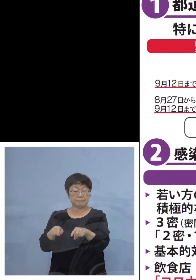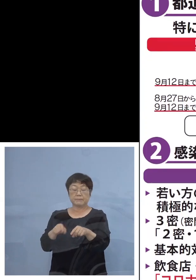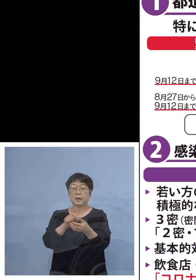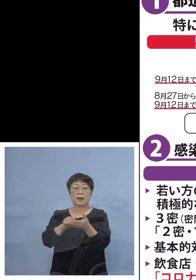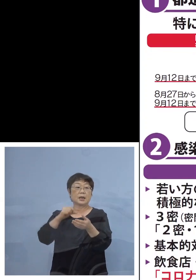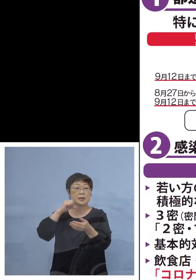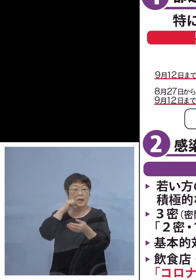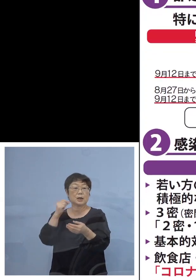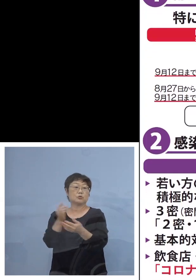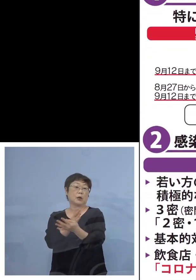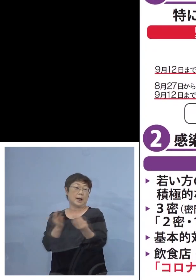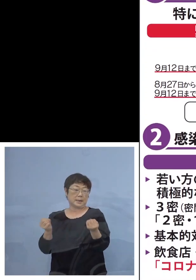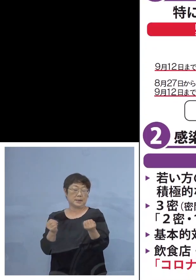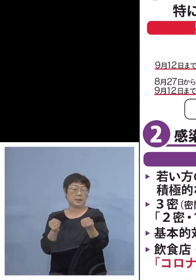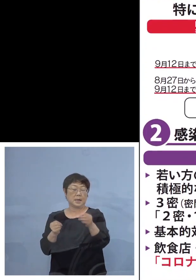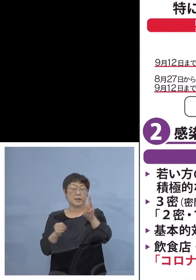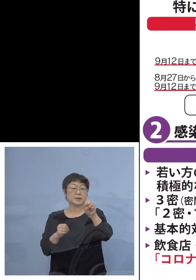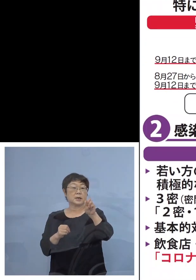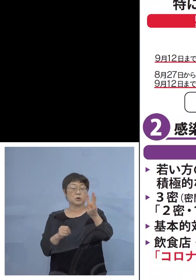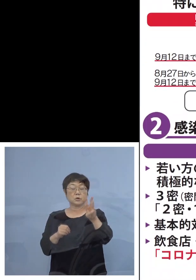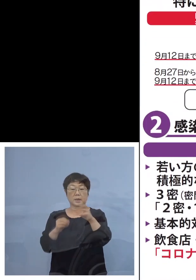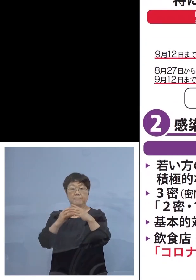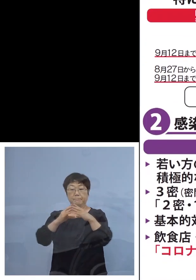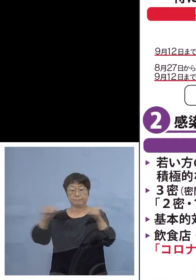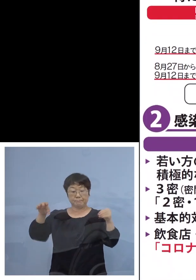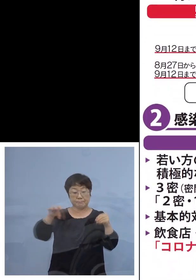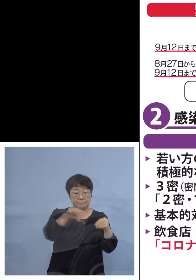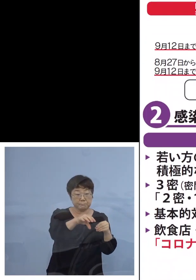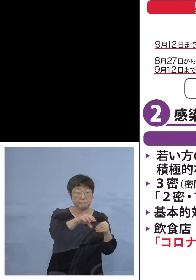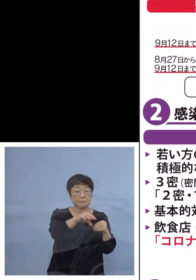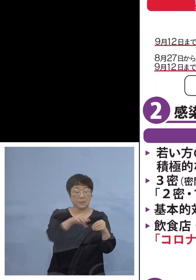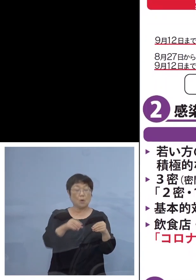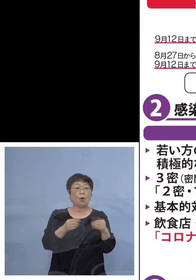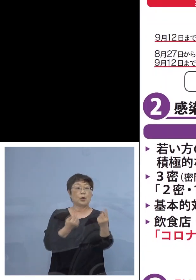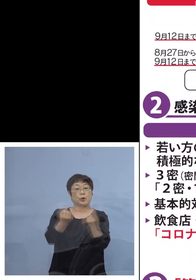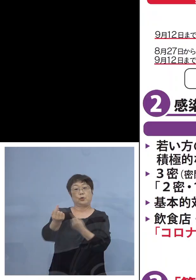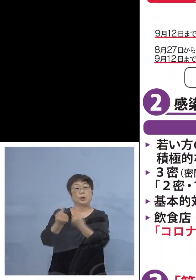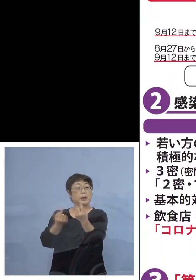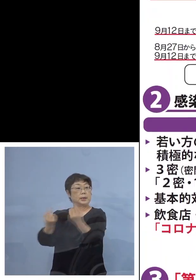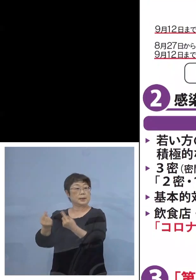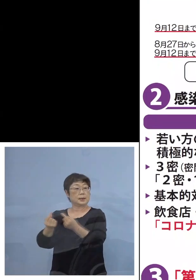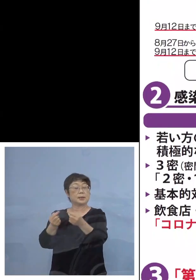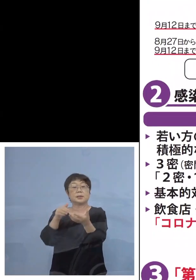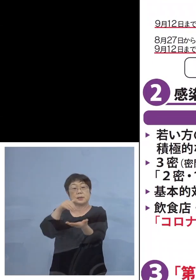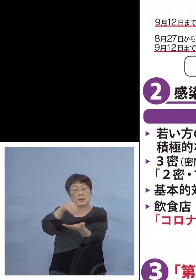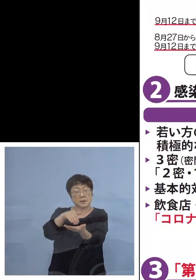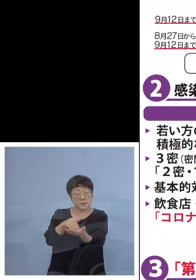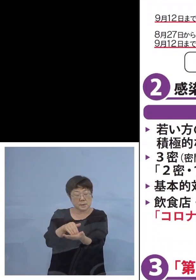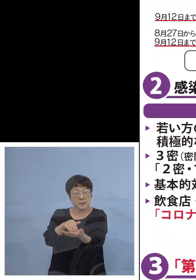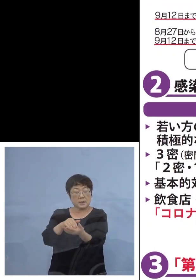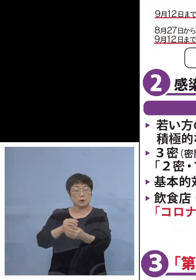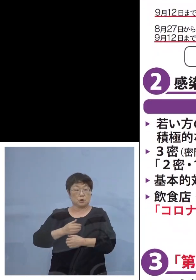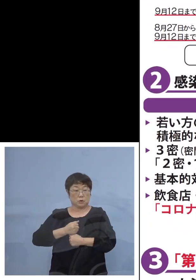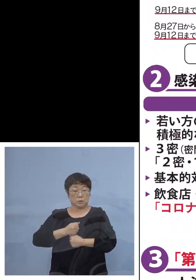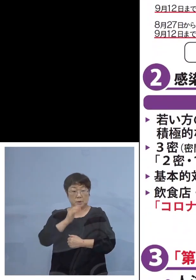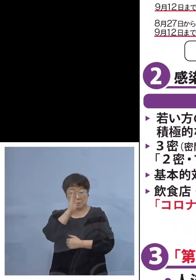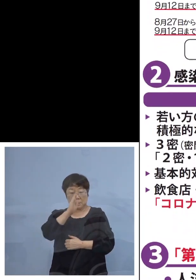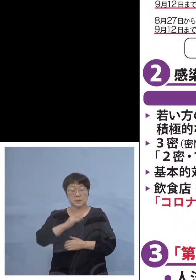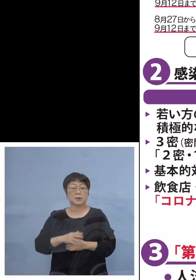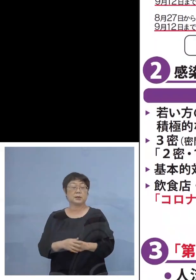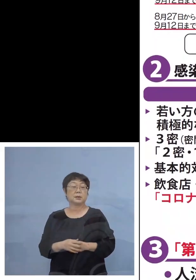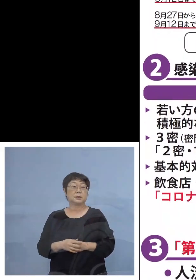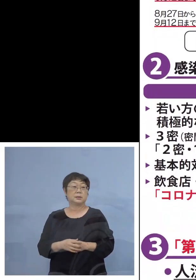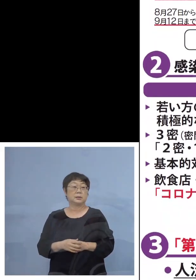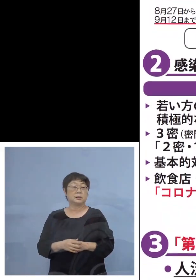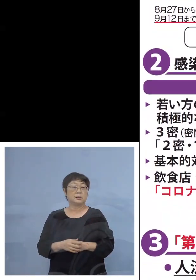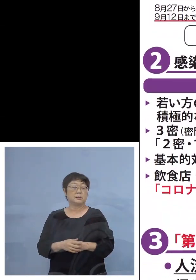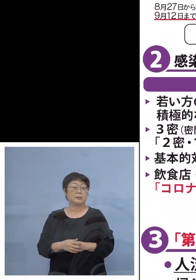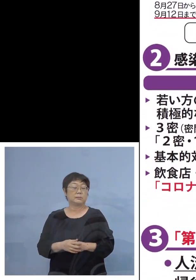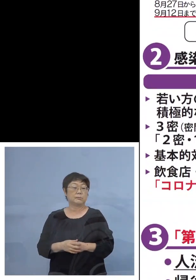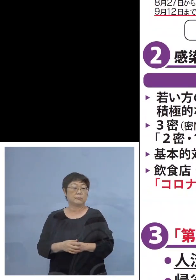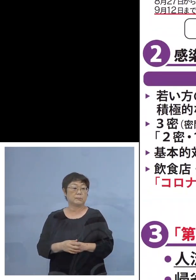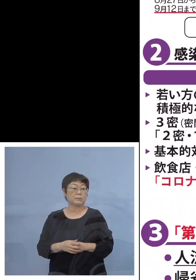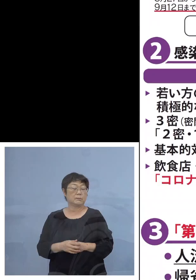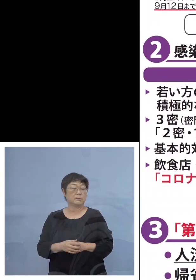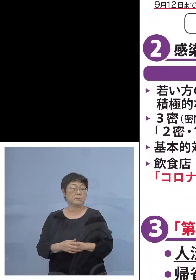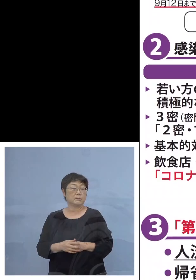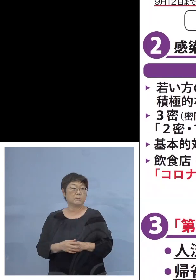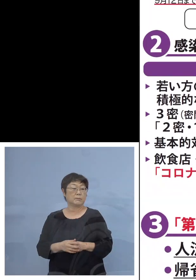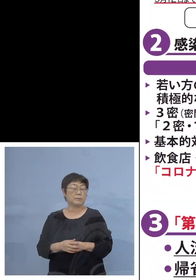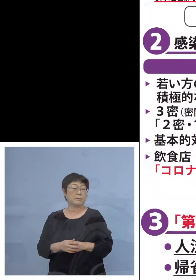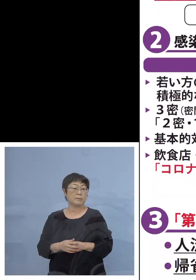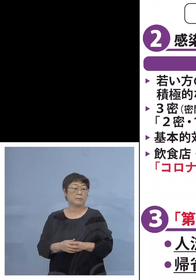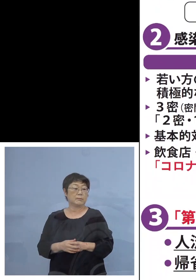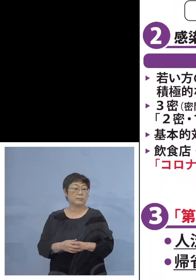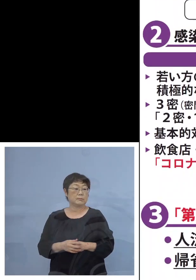何と言っても33都道府県でありますので、こことの行き来 最大限に ご注意を お願いしたいというものであります